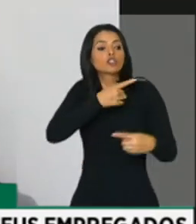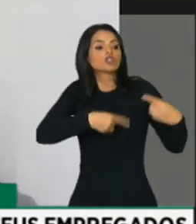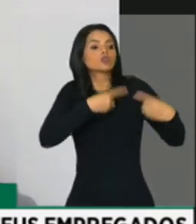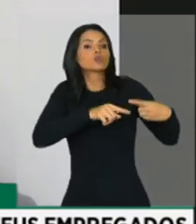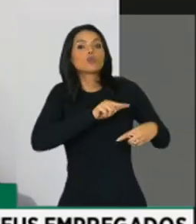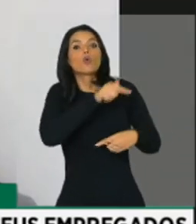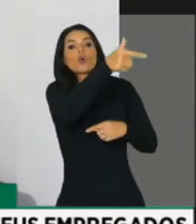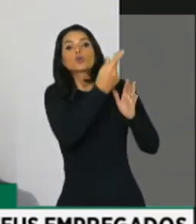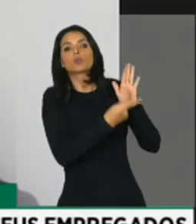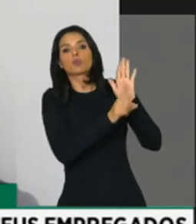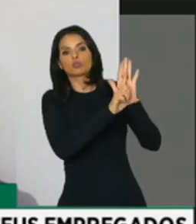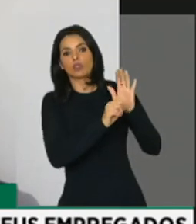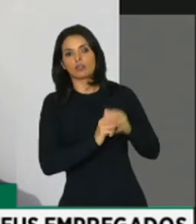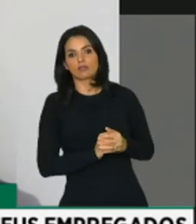VACINAS FOI TRATADA NUM OUTRO PROJETO DE LEI NÃO AGORA